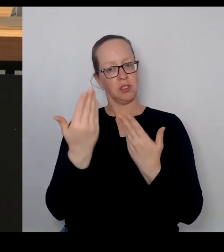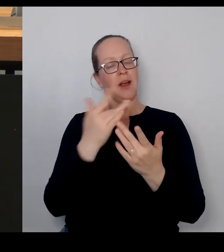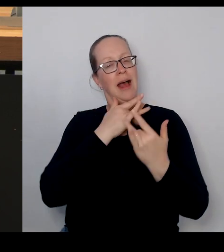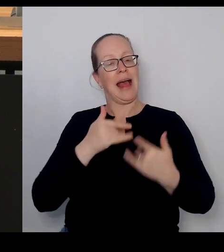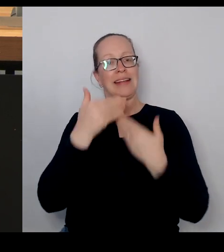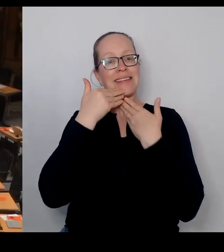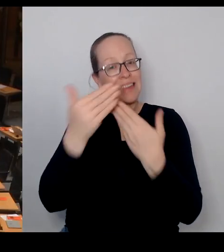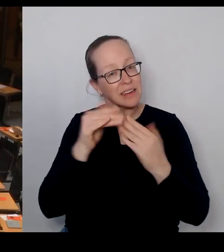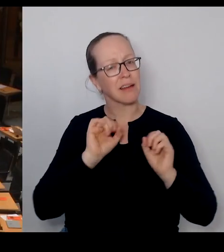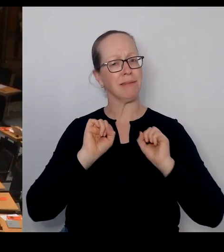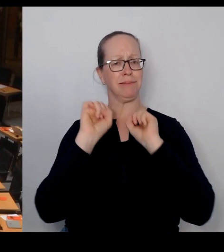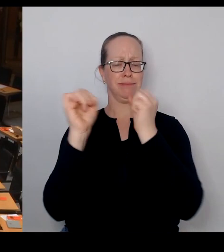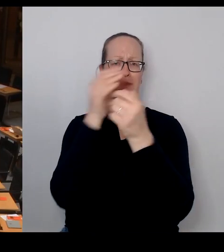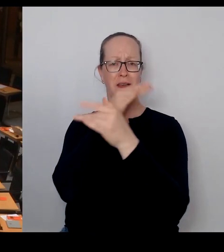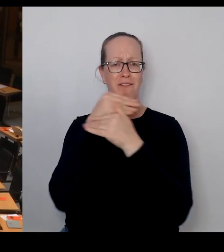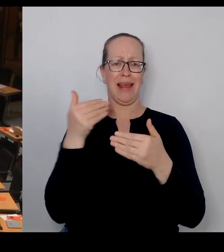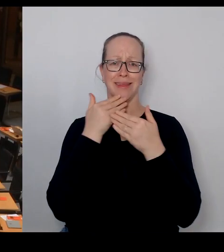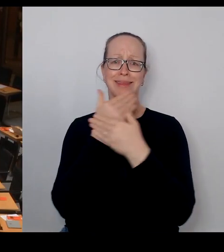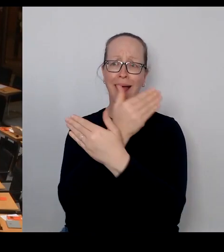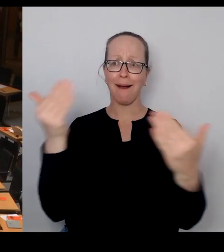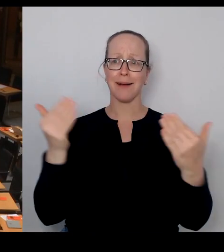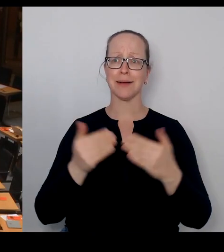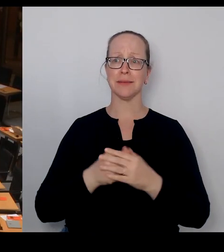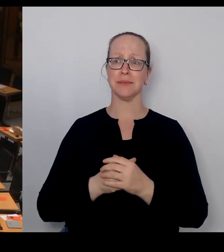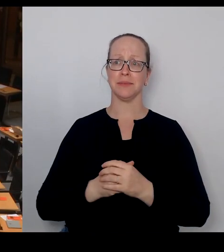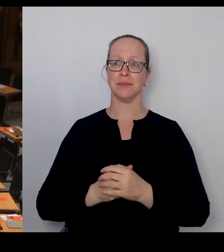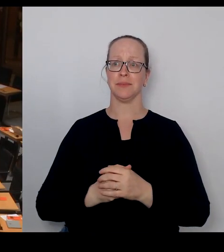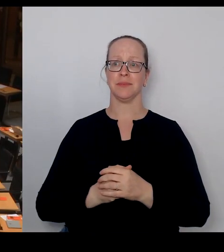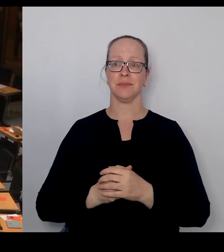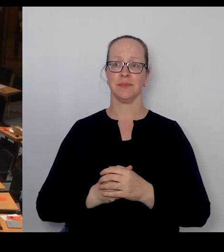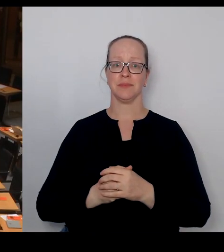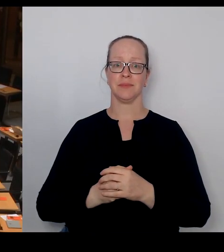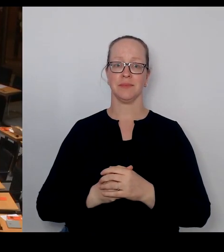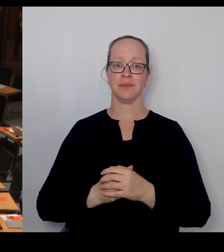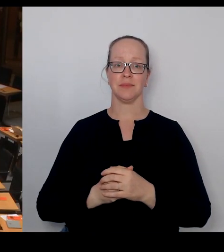Ein wirklich wichtiges Engagement! Weil wir das Thema aber schon mehrfach